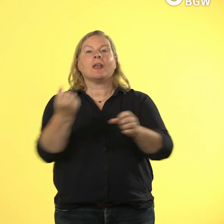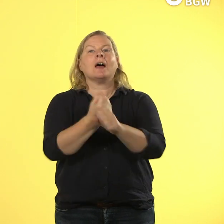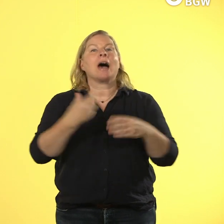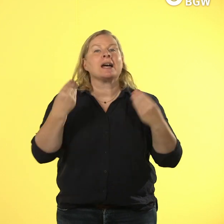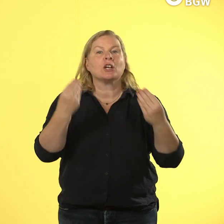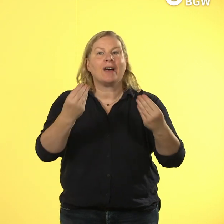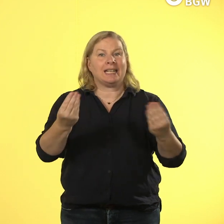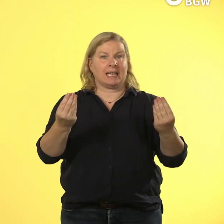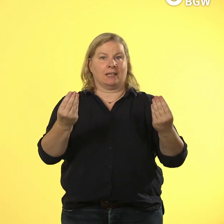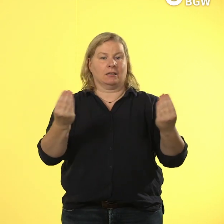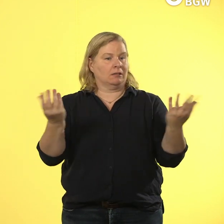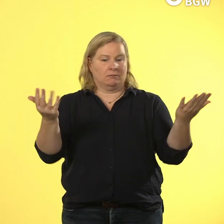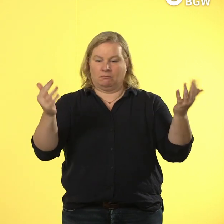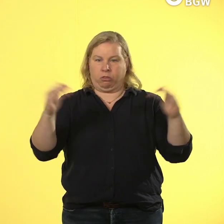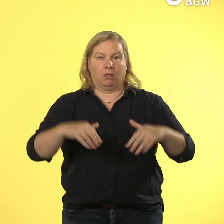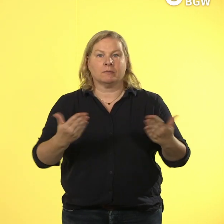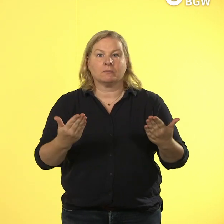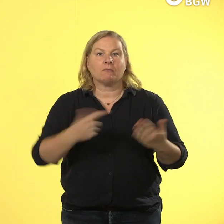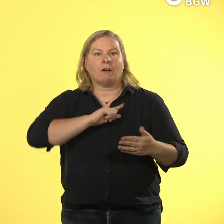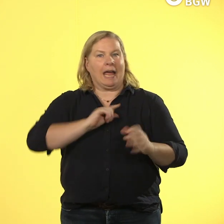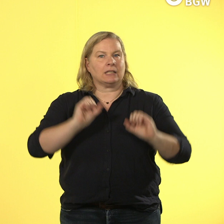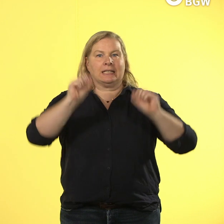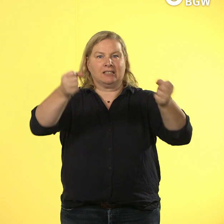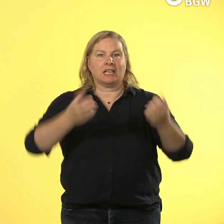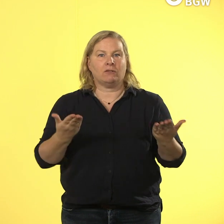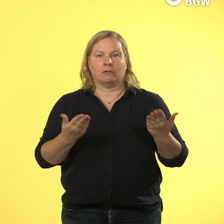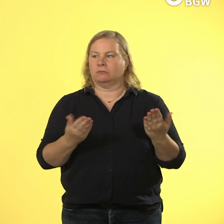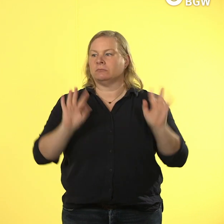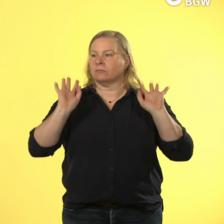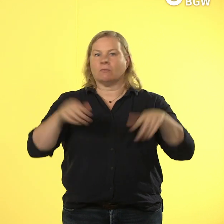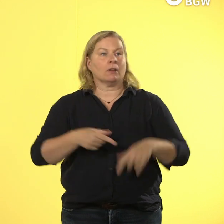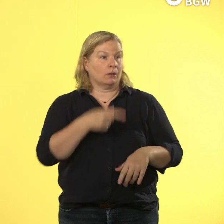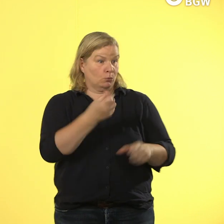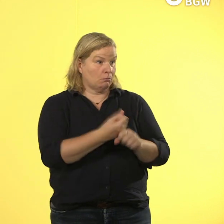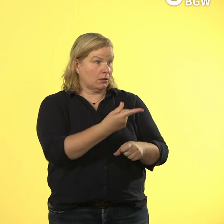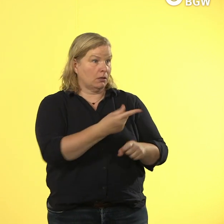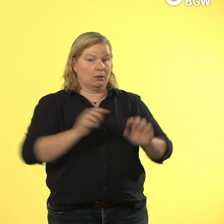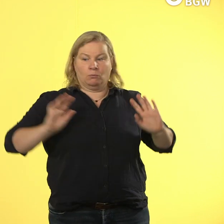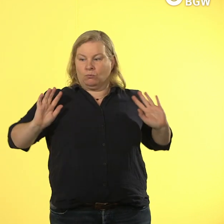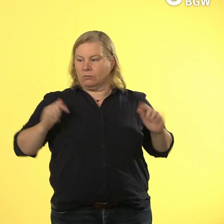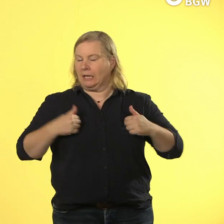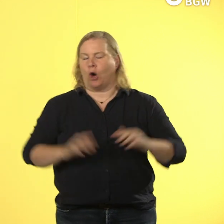"Wenn die es nicht machen, weiß ich auch nicht. Warum soll ich das Neue bestellen, wenn doch hier alles kurz und klein geschlagen wird von Frau Meier,